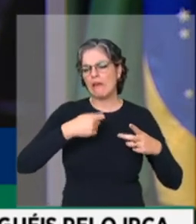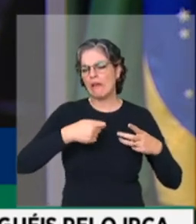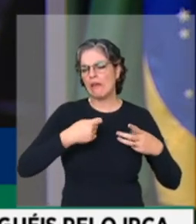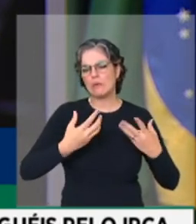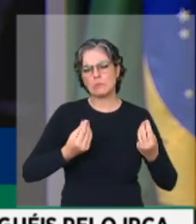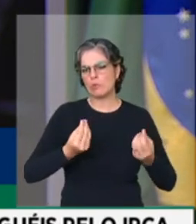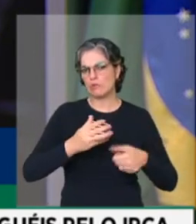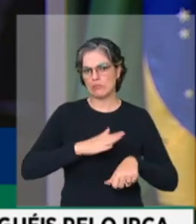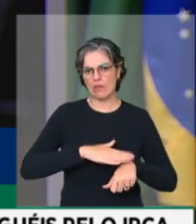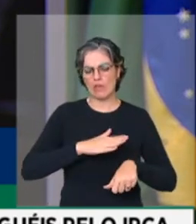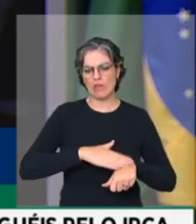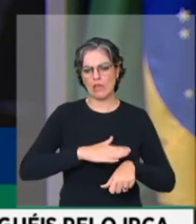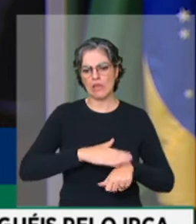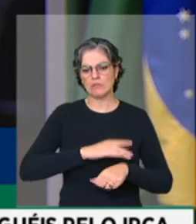TEMPO DE MUITOS MESES CHEGARAM SÉA TRÊS CIDADES ARRATS PARA